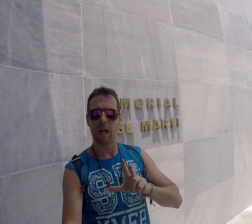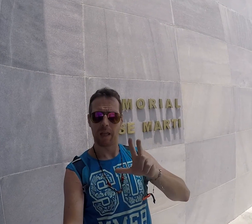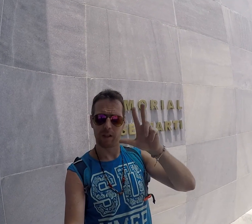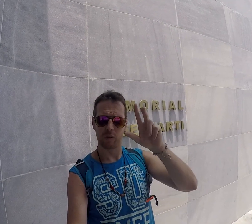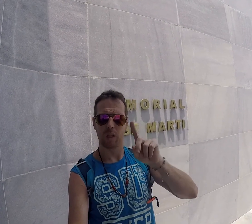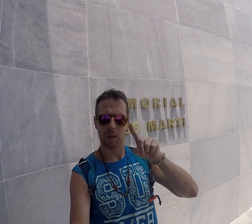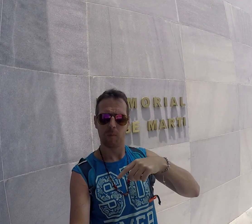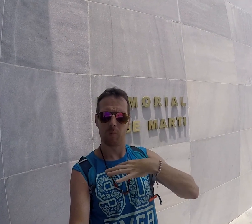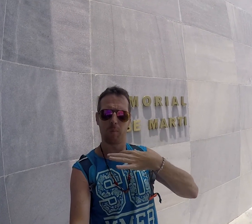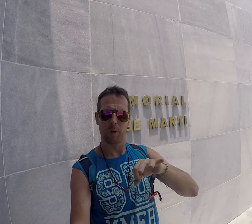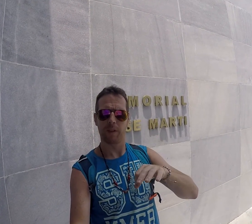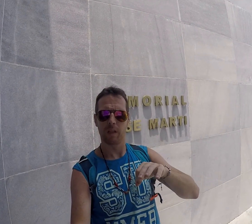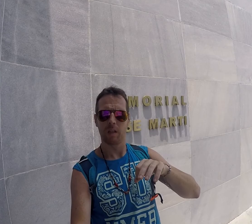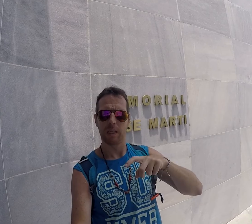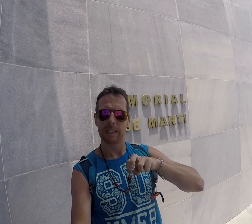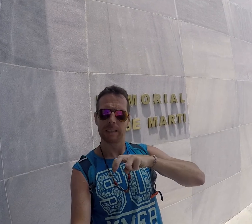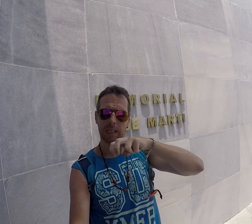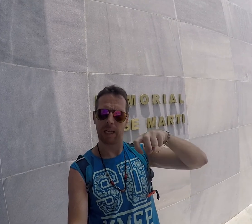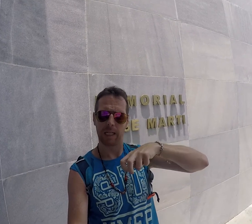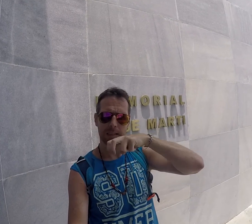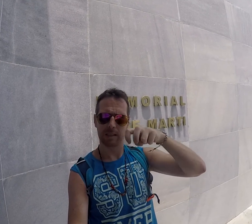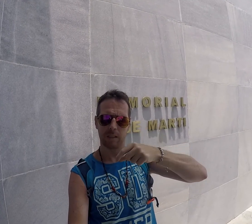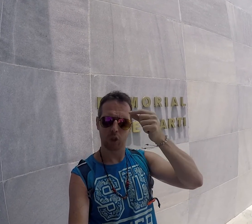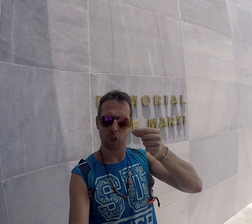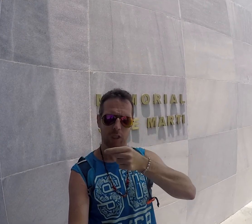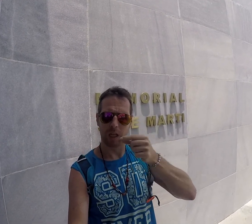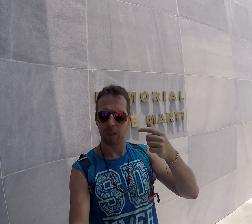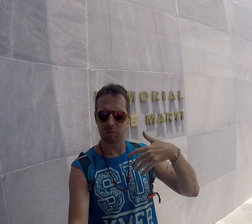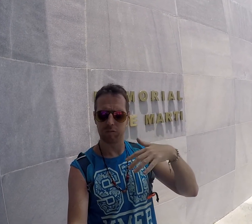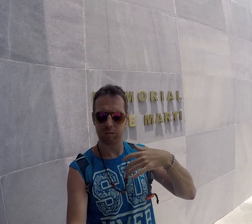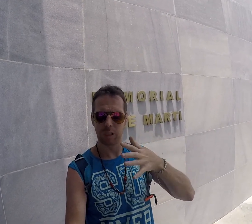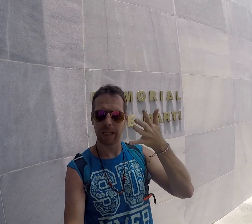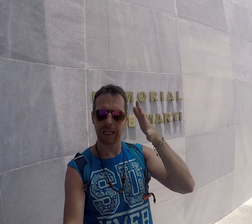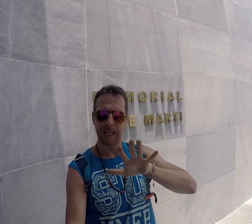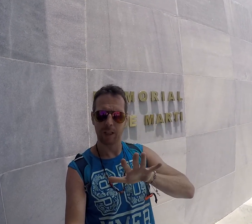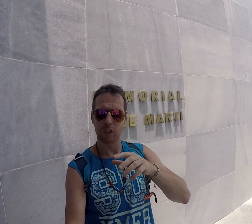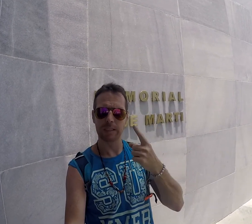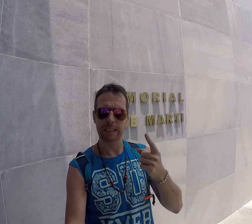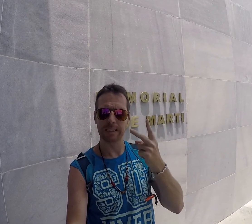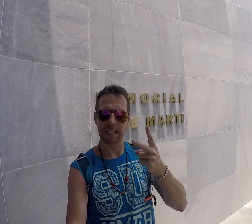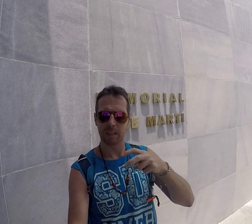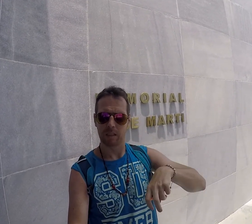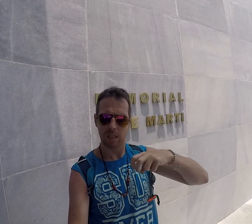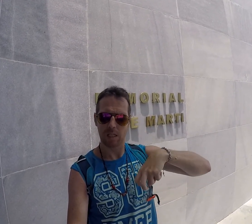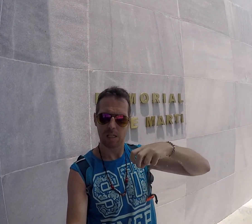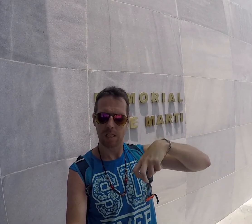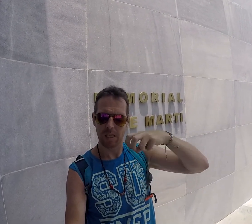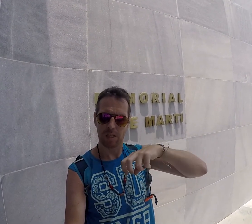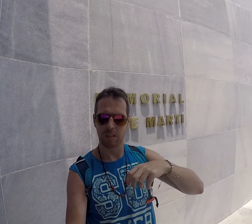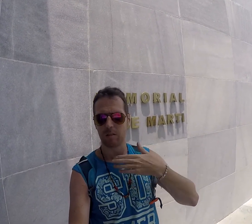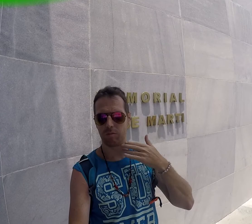Se puede subir en ascensor, pero también se puede subir por las escaleras, son un total de 567 escalones